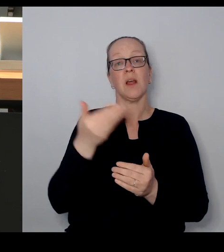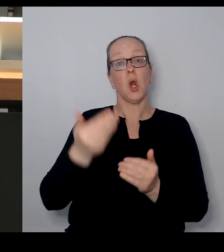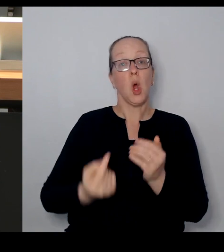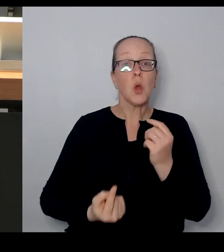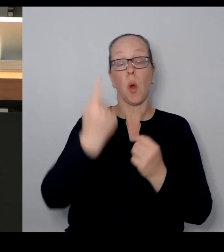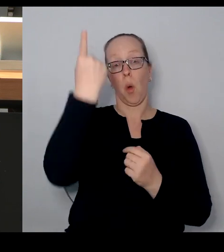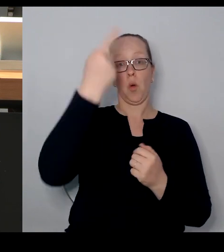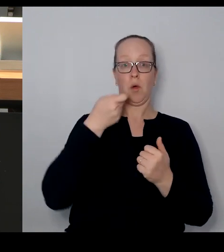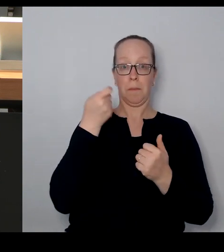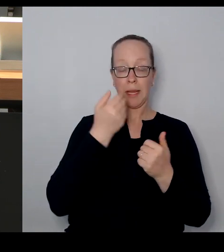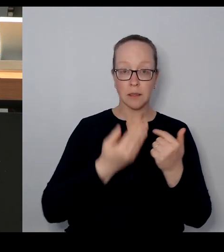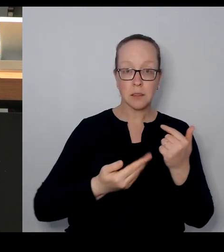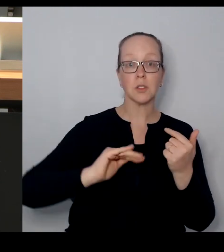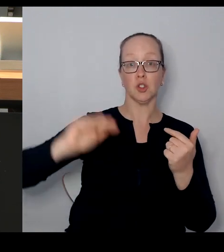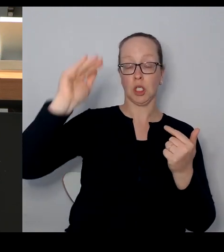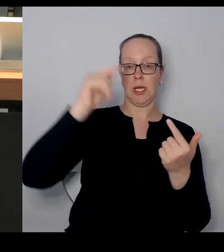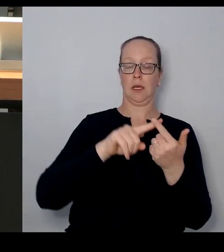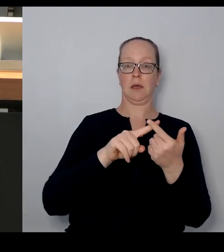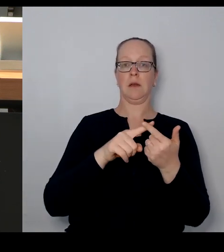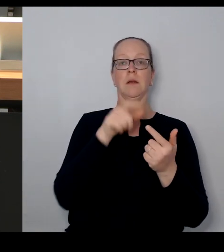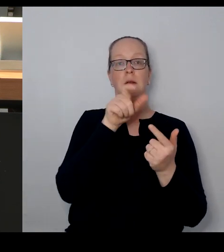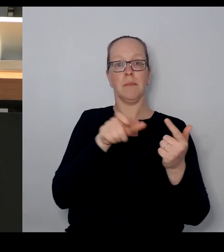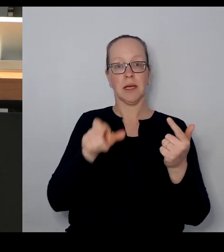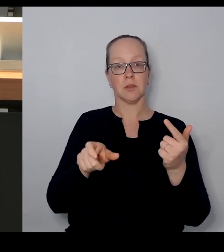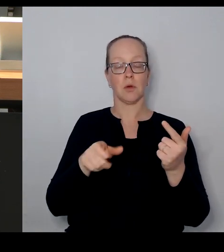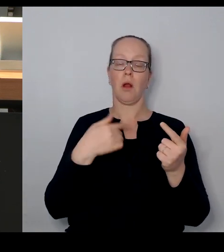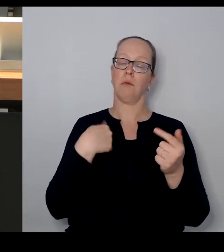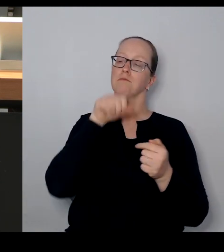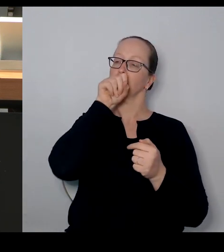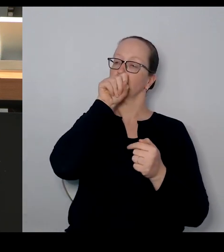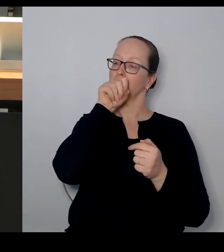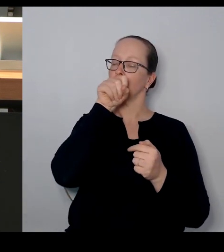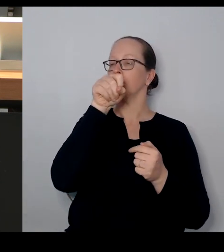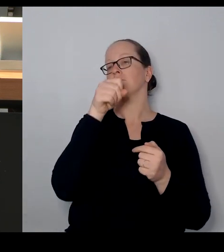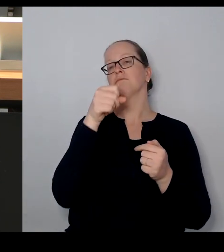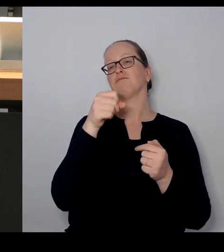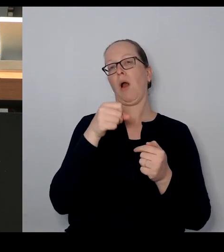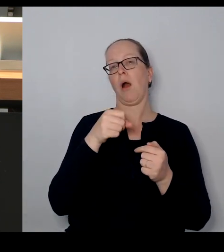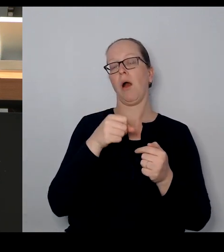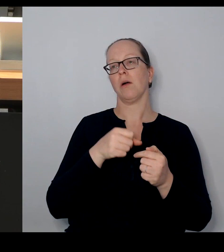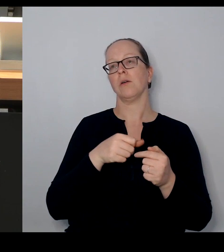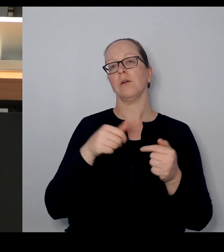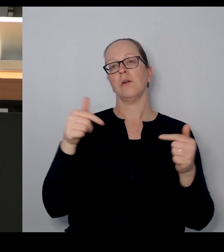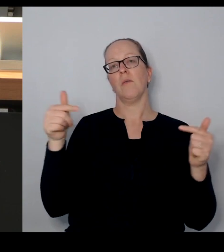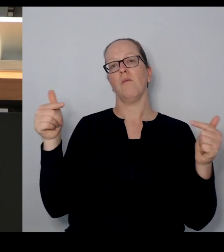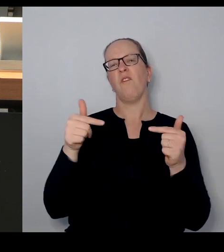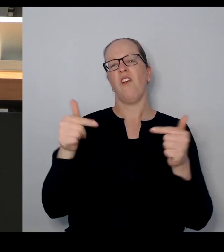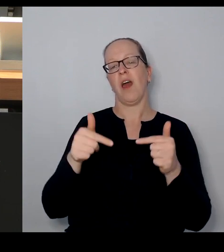abarbeitet, als sich mit komplizierten Pflegesachverhalten auseinandersetzen zu müssen.